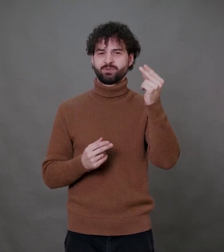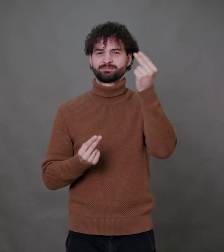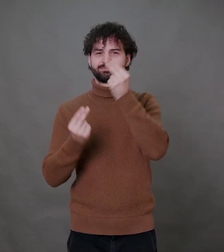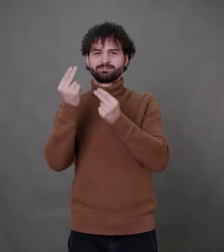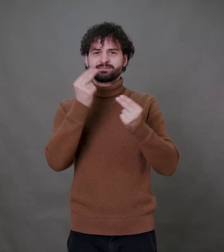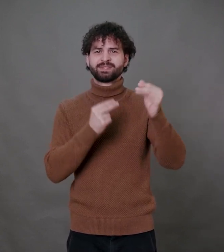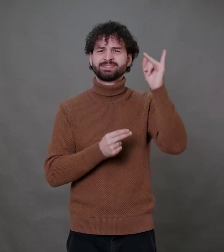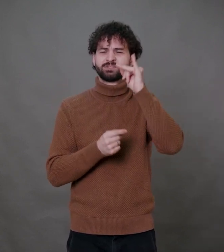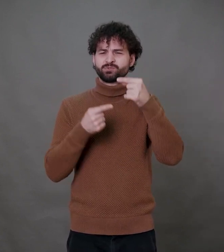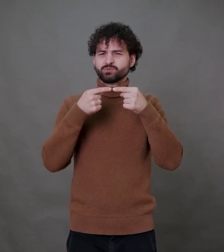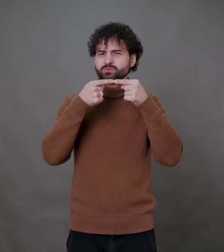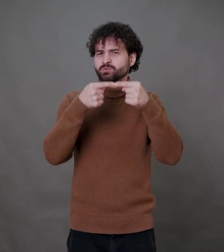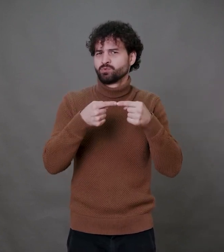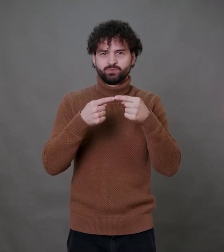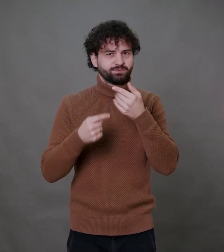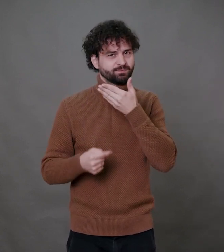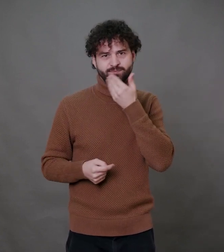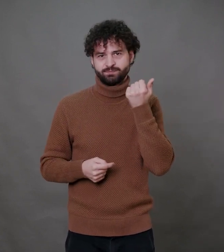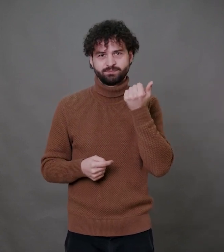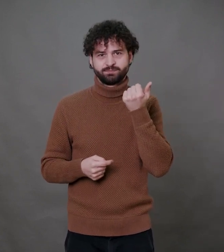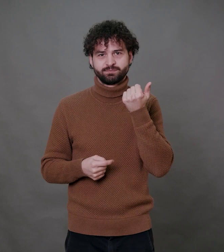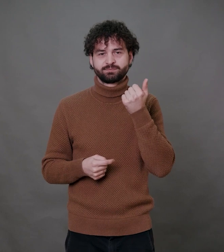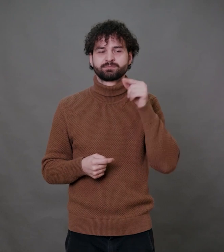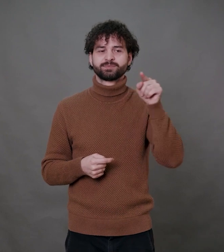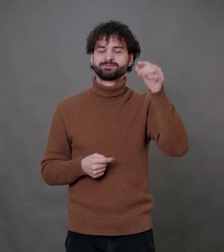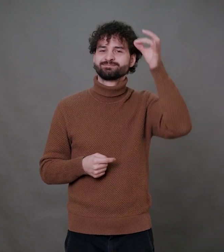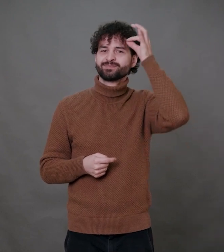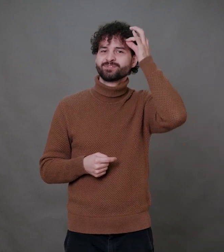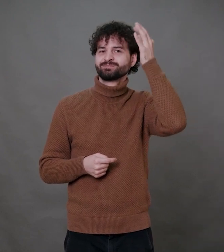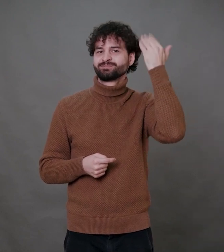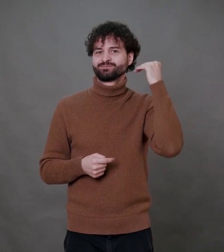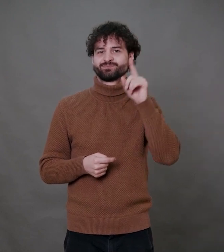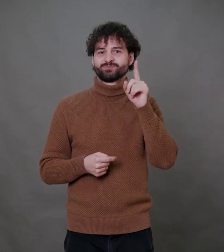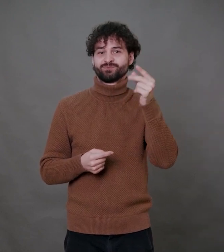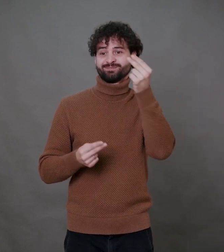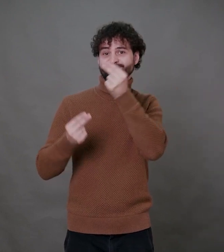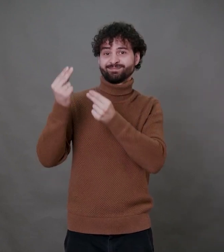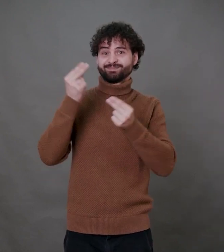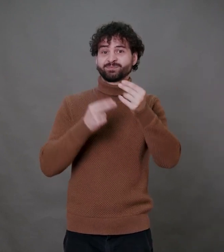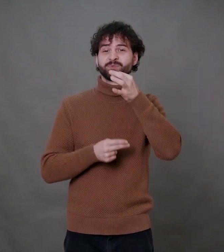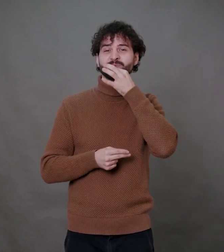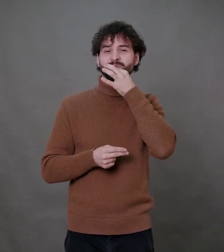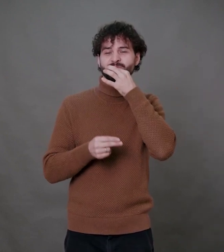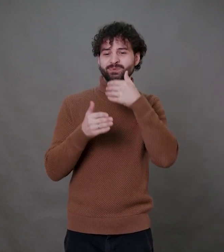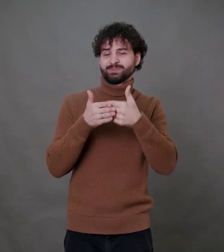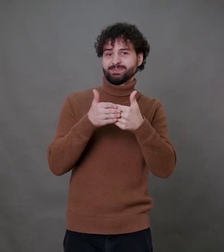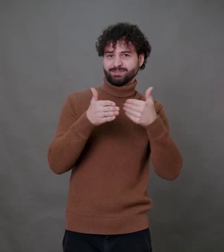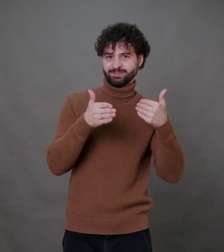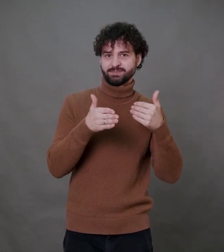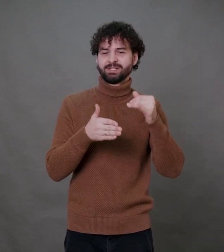не придерживается исторической точности. Он вспоминал, что перед тем как написать картину